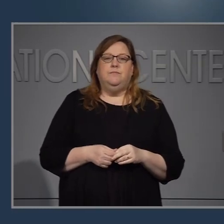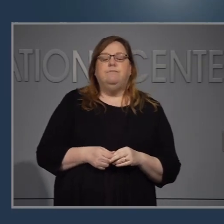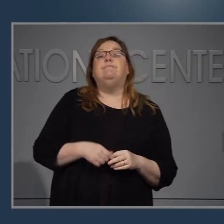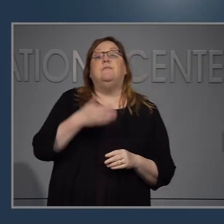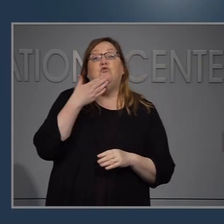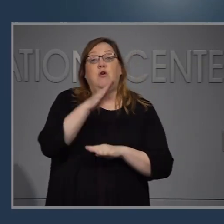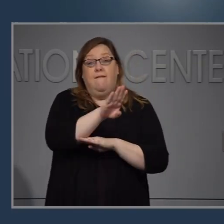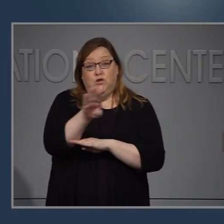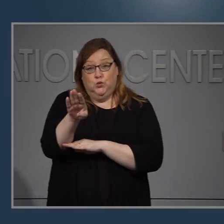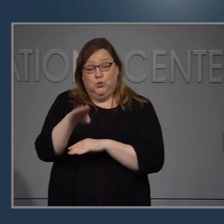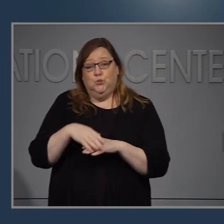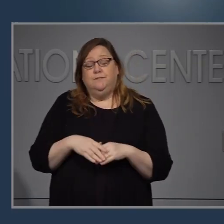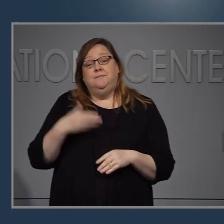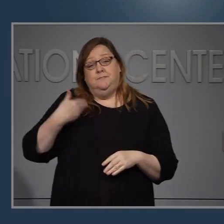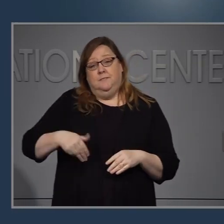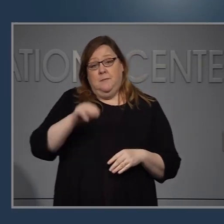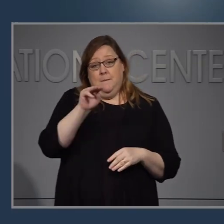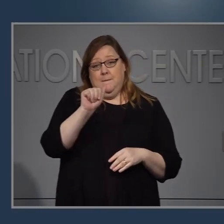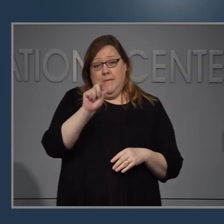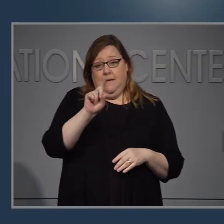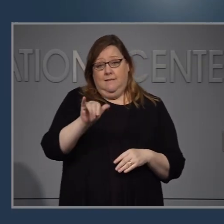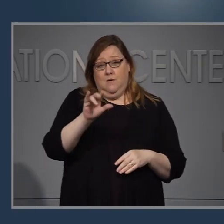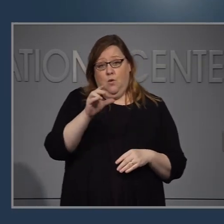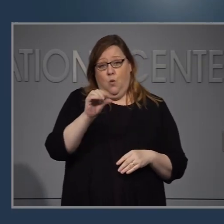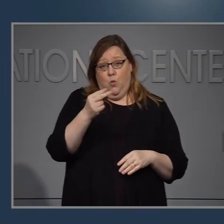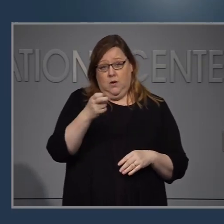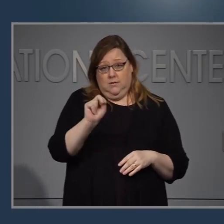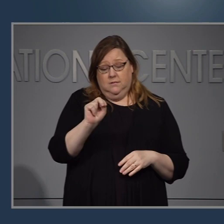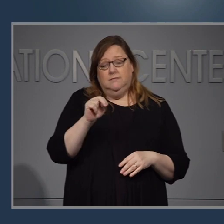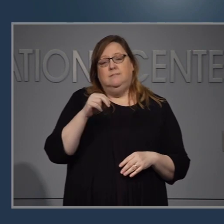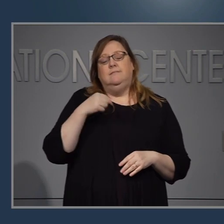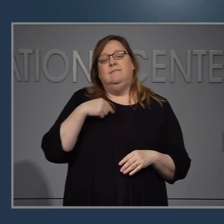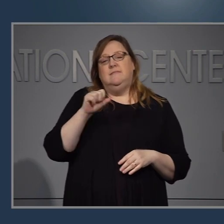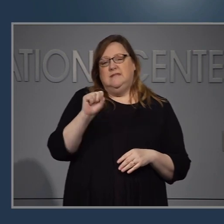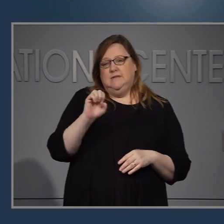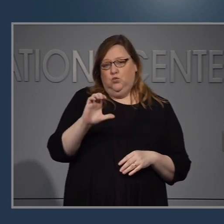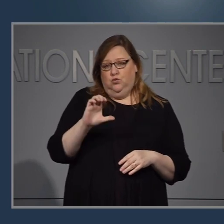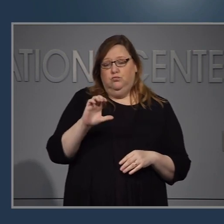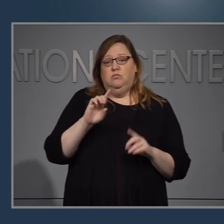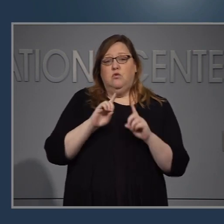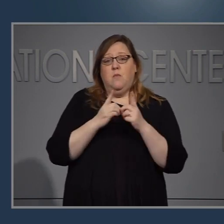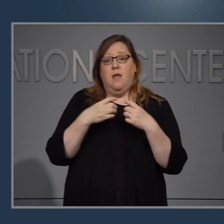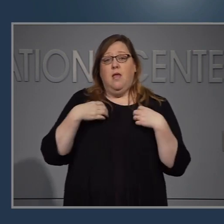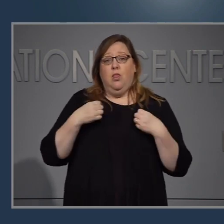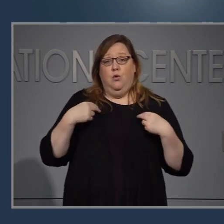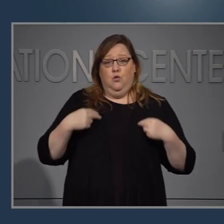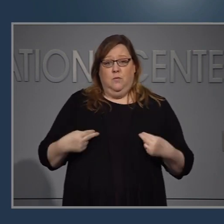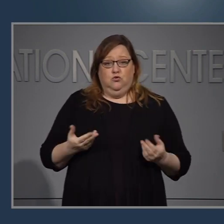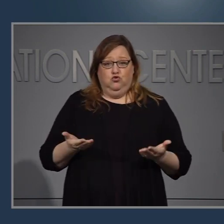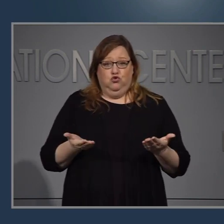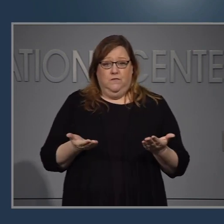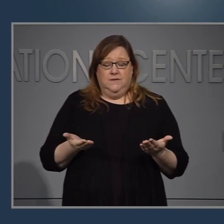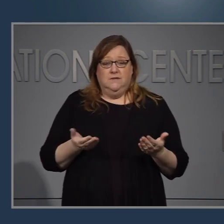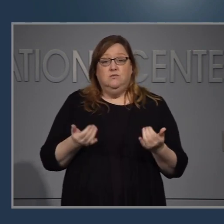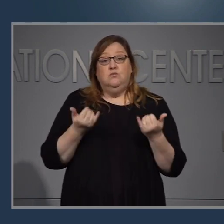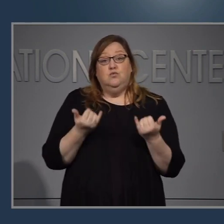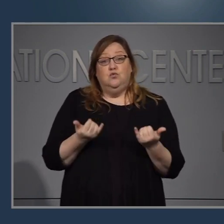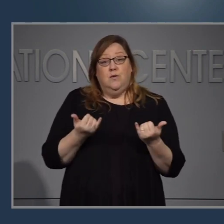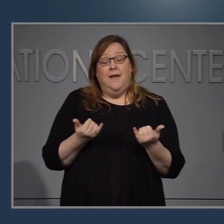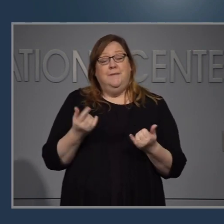Muy buenas tardes. Eso en mente Cabezón la secretaria del Departamento de Salud y servicios humanos de Carolina del Norte. El día de hoy se encuentra conmigo el director